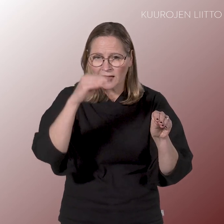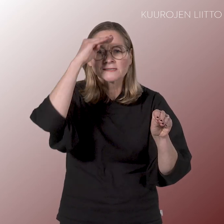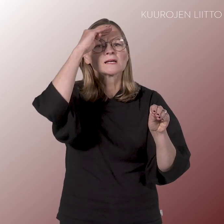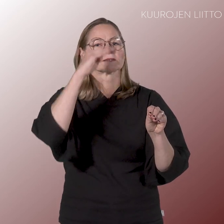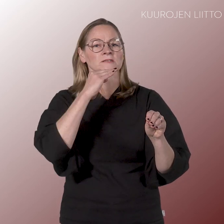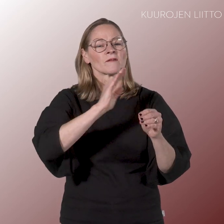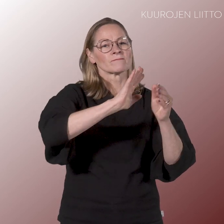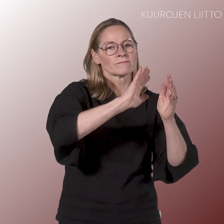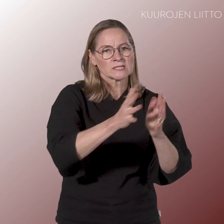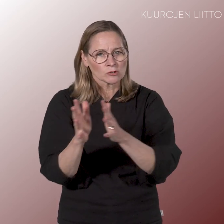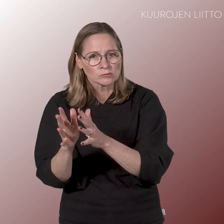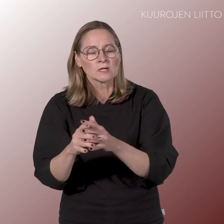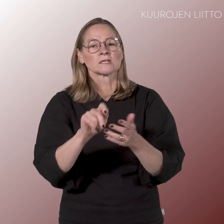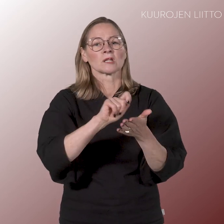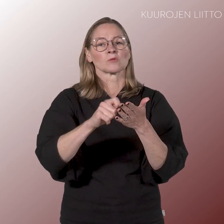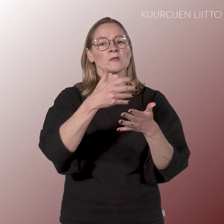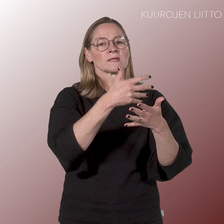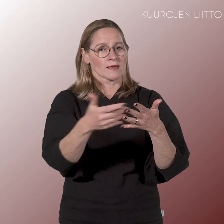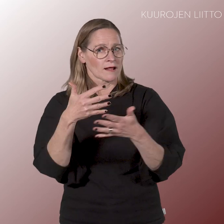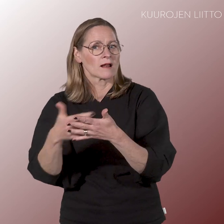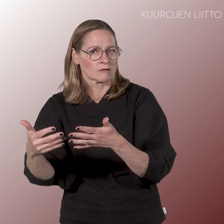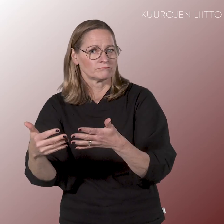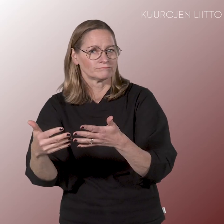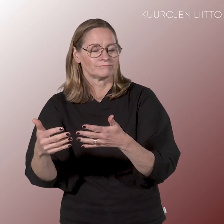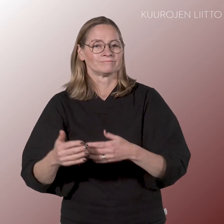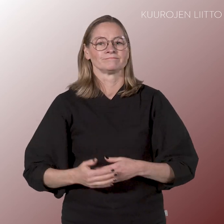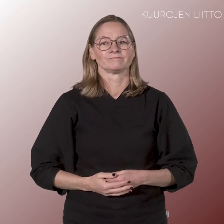kansallisilla viitotuilla ja kirjoitetuilla kielillä.